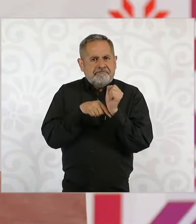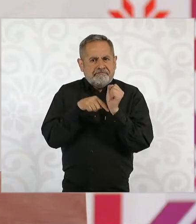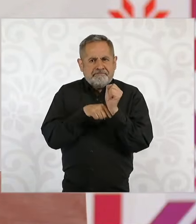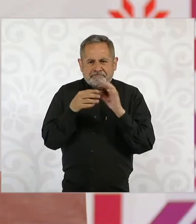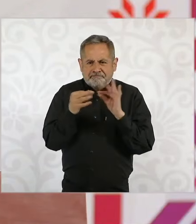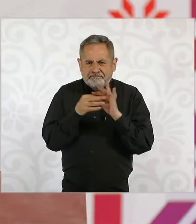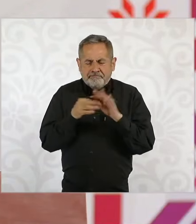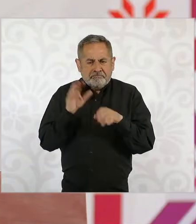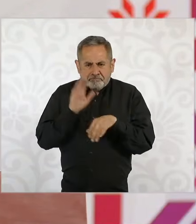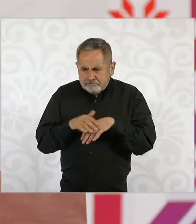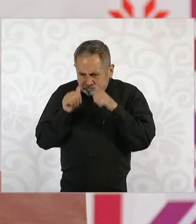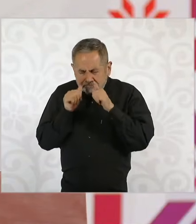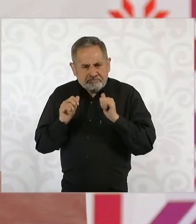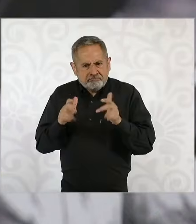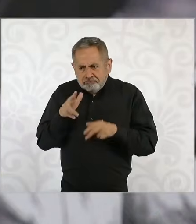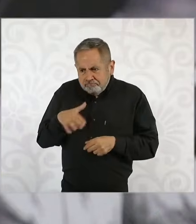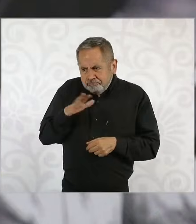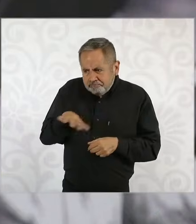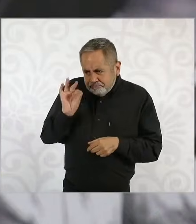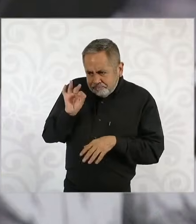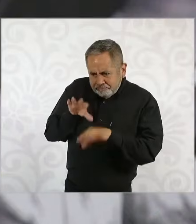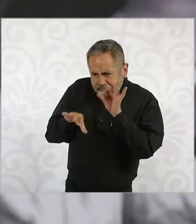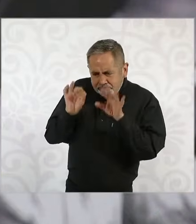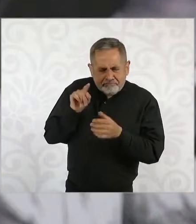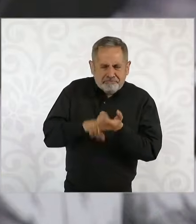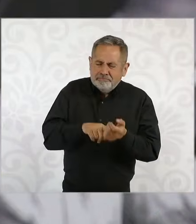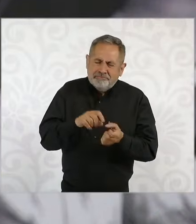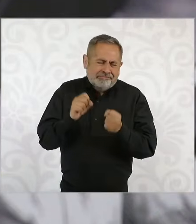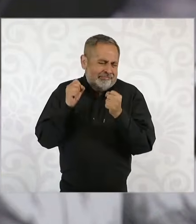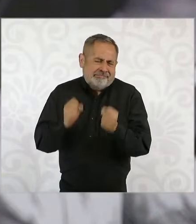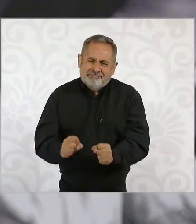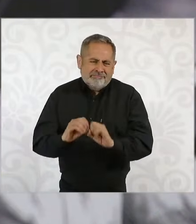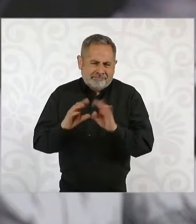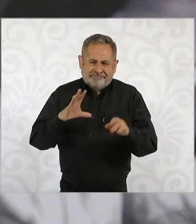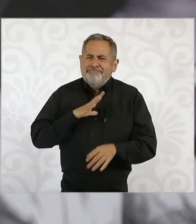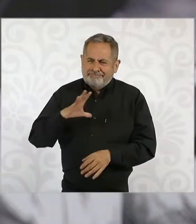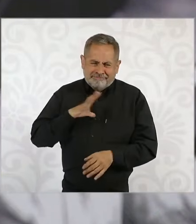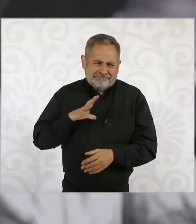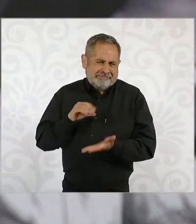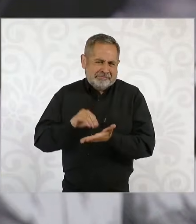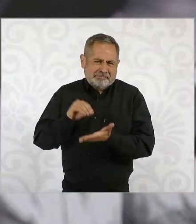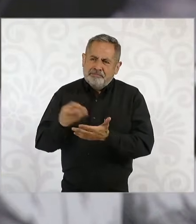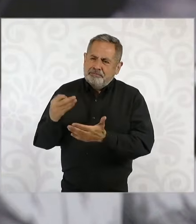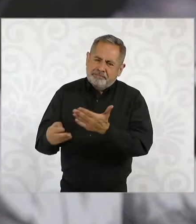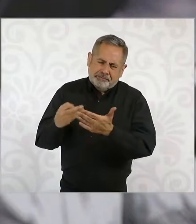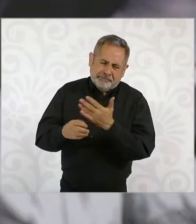encontrando y los esfuerzos institucionales que hace el gobierno de México, la Secretaría de